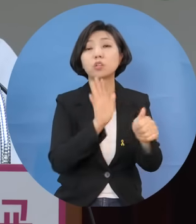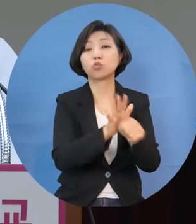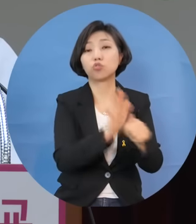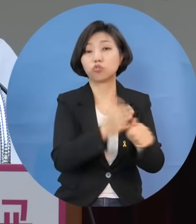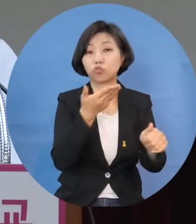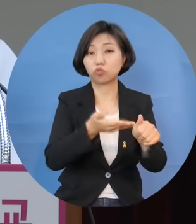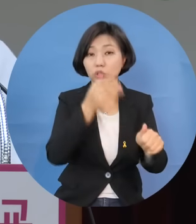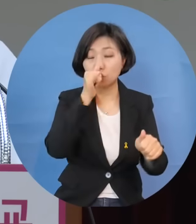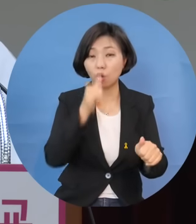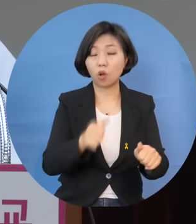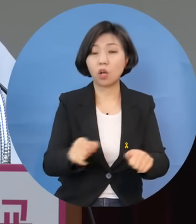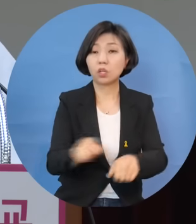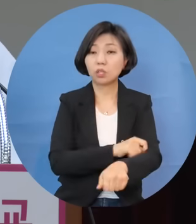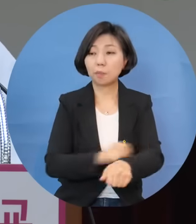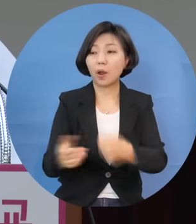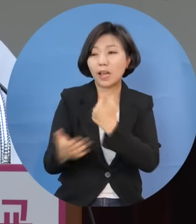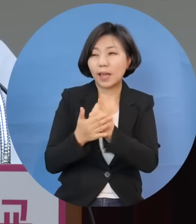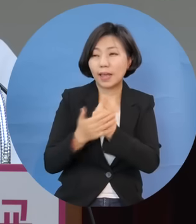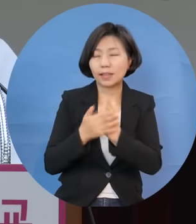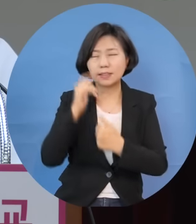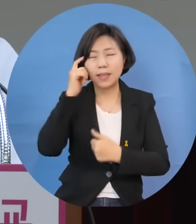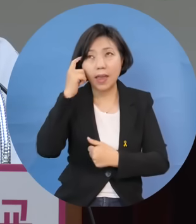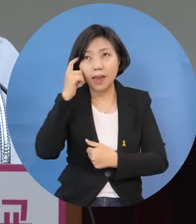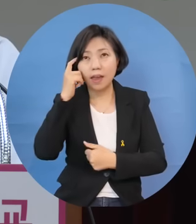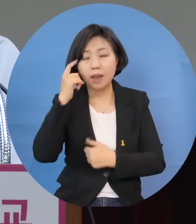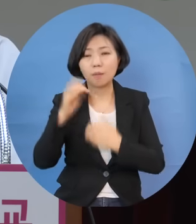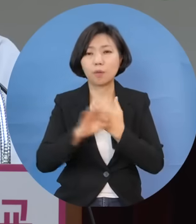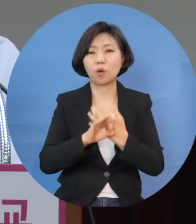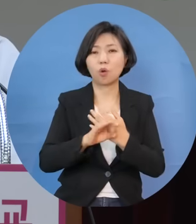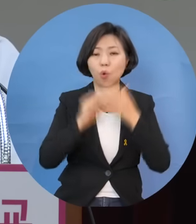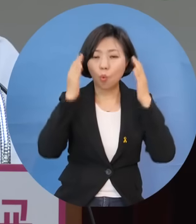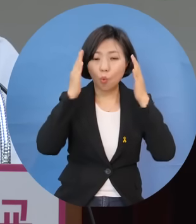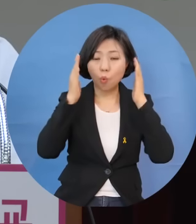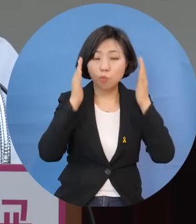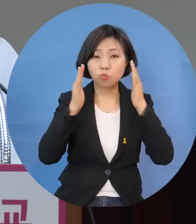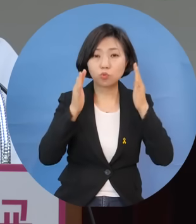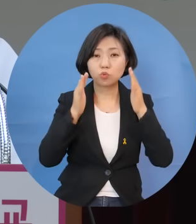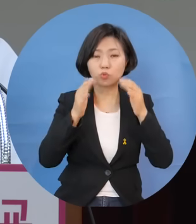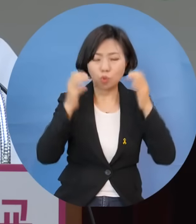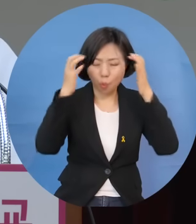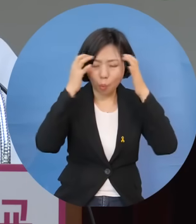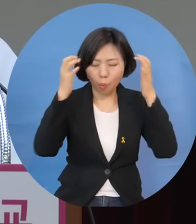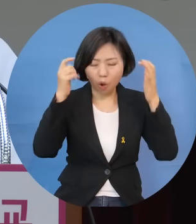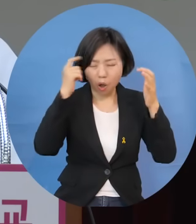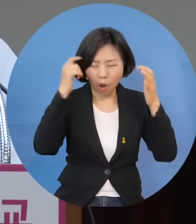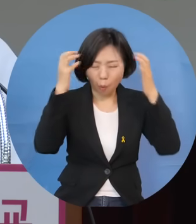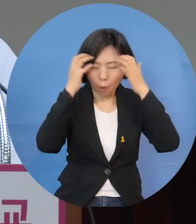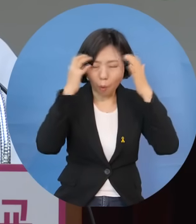그것을 '특혜다' 이렇게 생각하면 공부하는 게 괴로울 일이 아니죠.